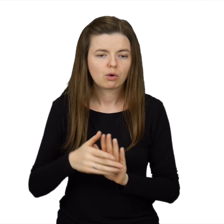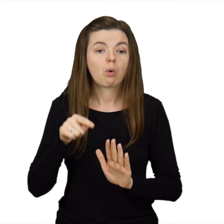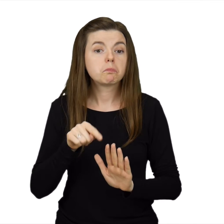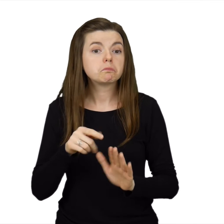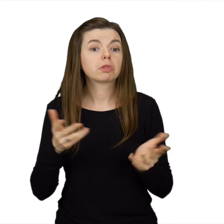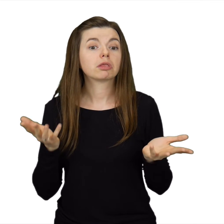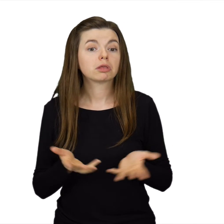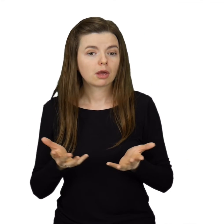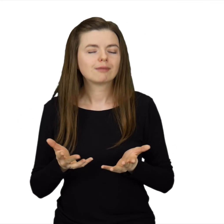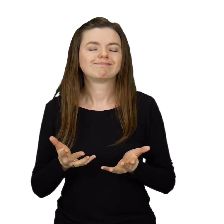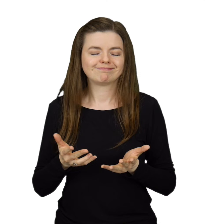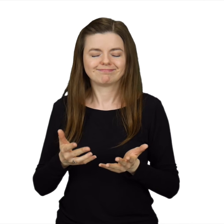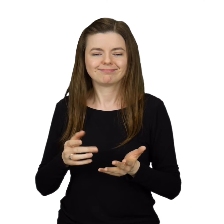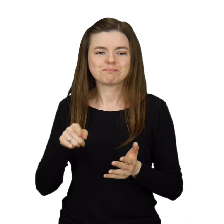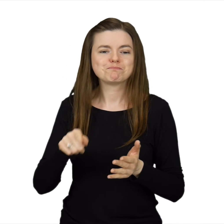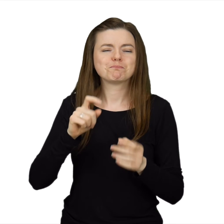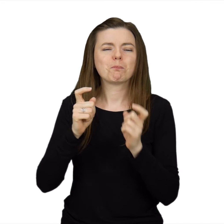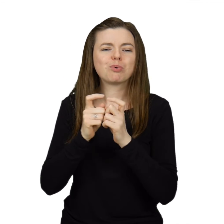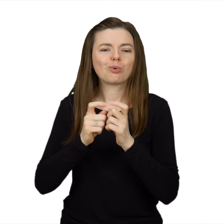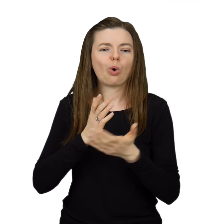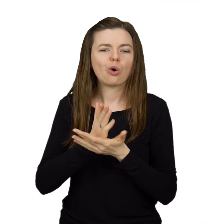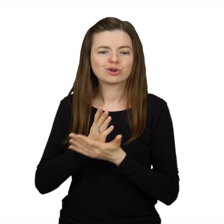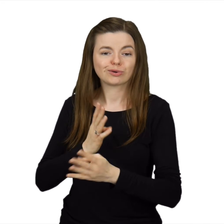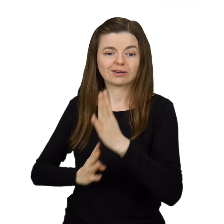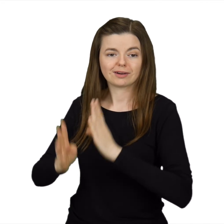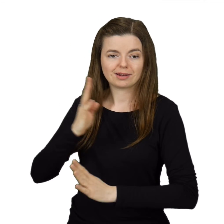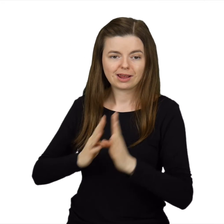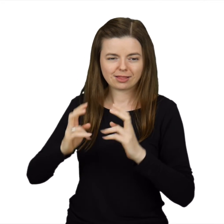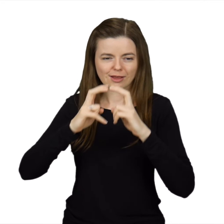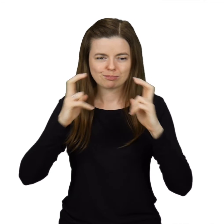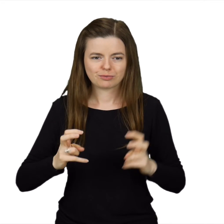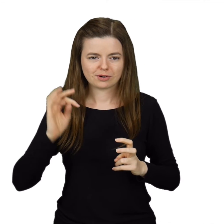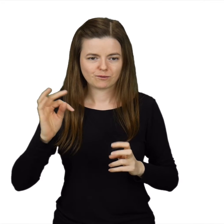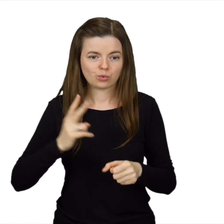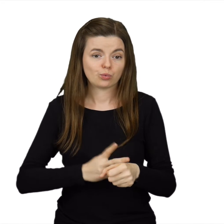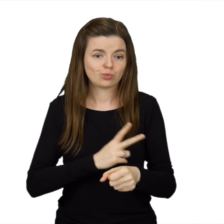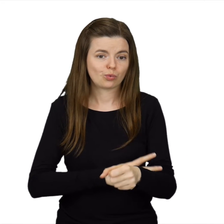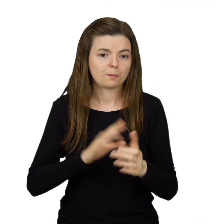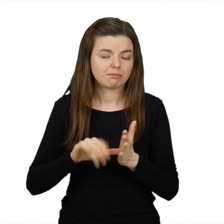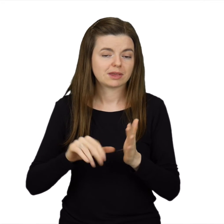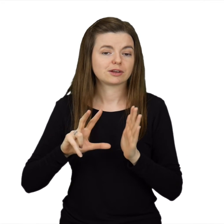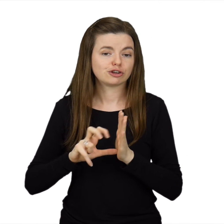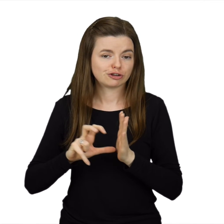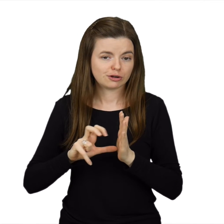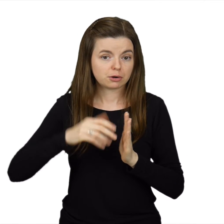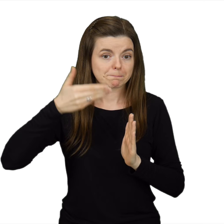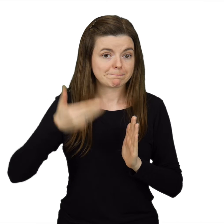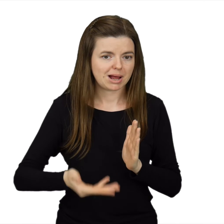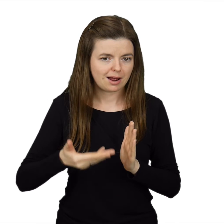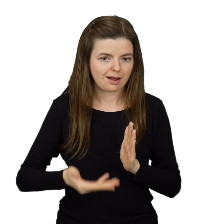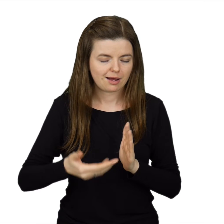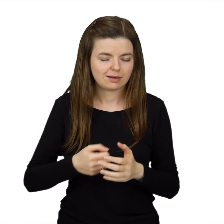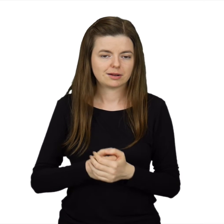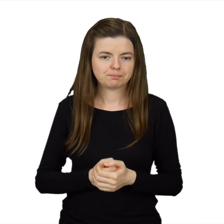znajduje się w Punkcie Obsługi Klienta na parterze budynku Urzędu Miejskiego w Giżycku,